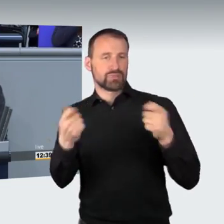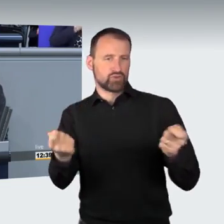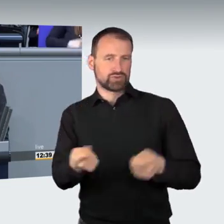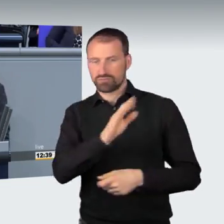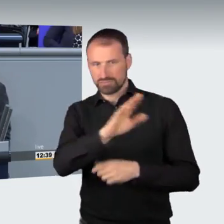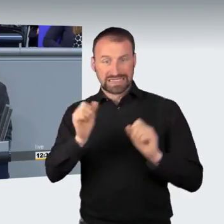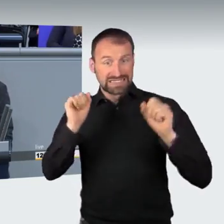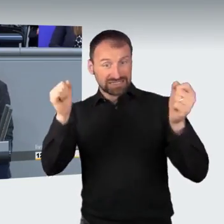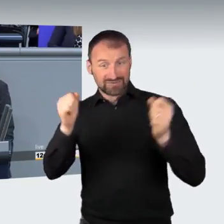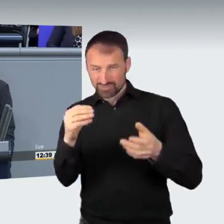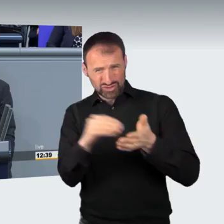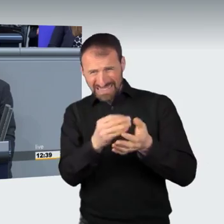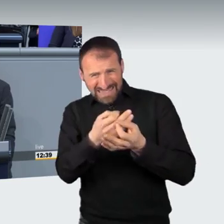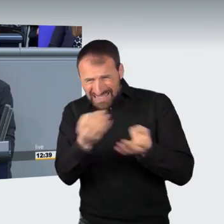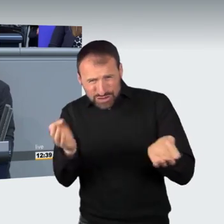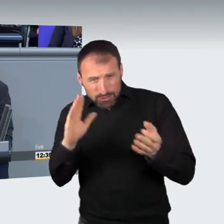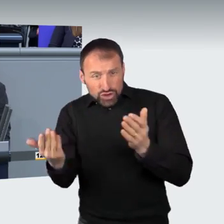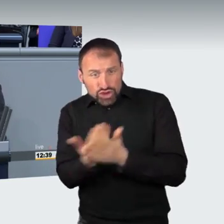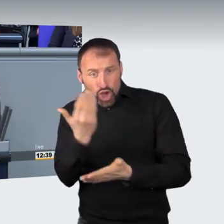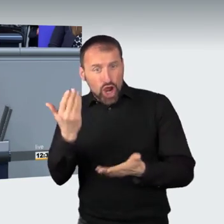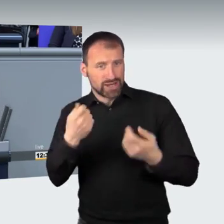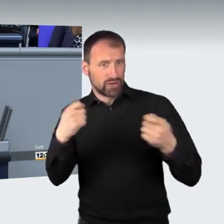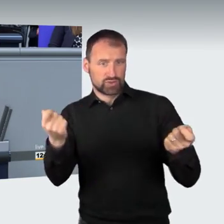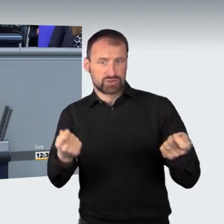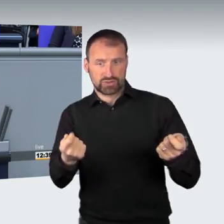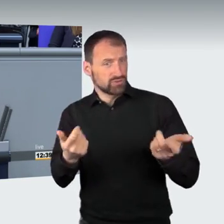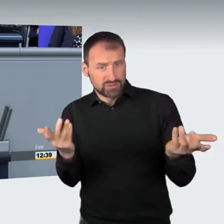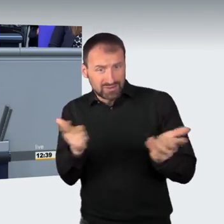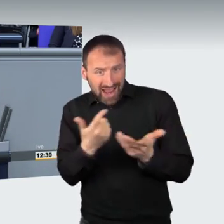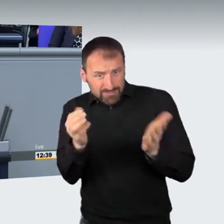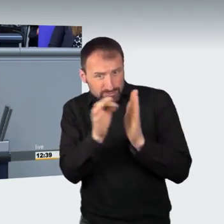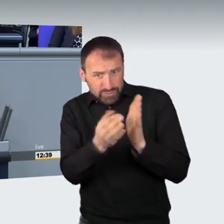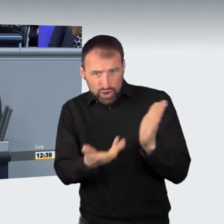meine Damen und Herren. Darüber müssen wir viel mehr reden. (Applaus)